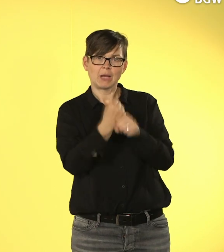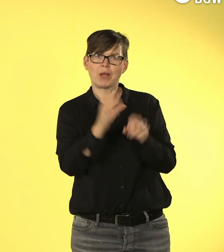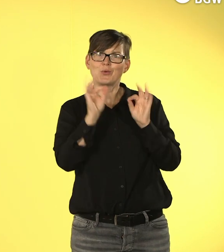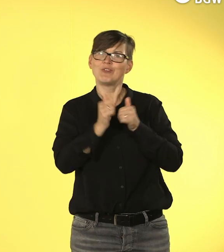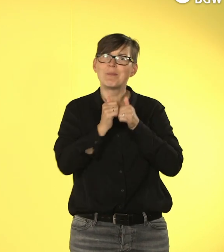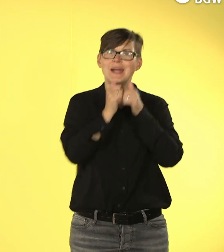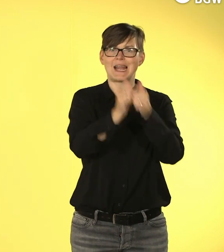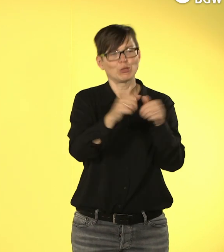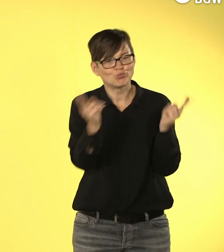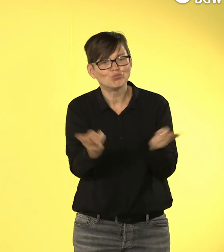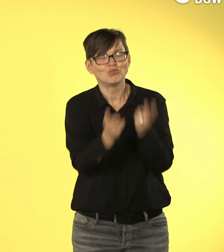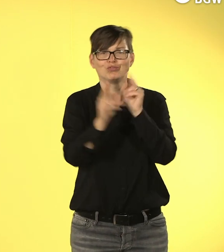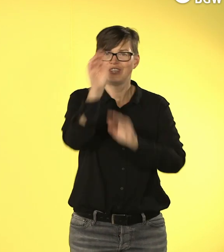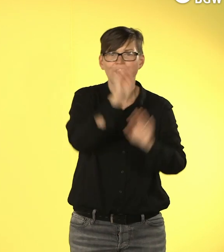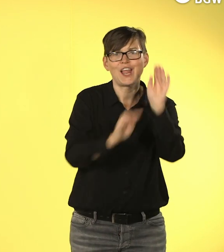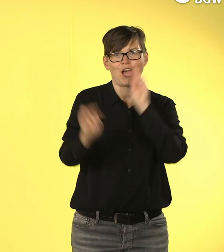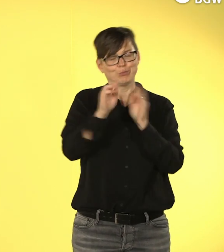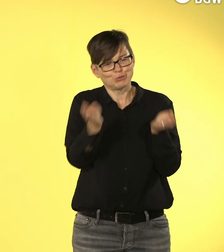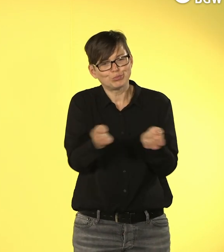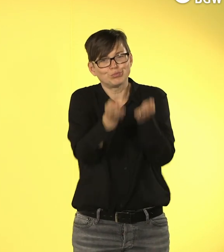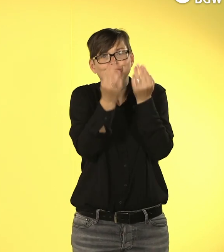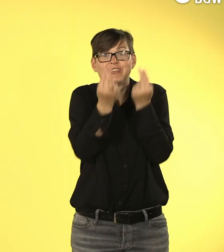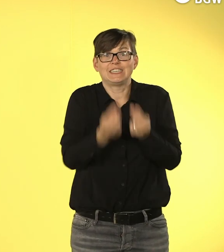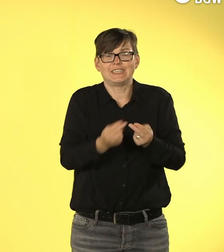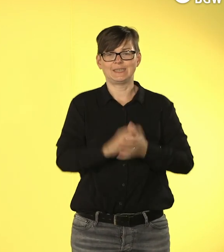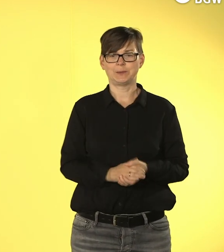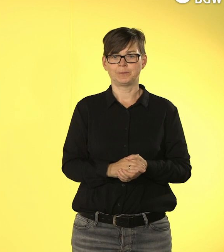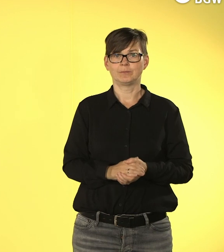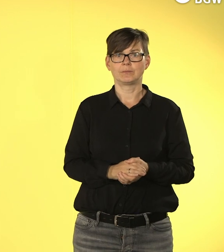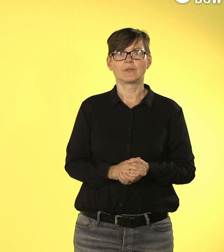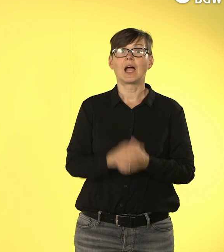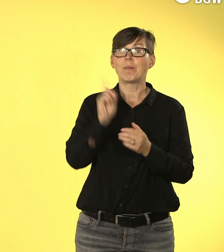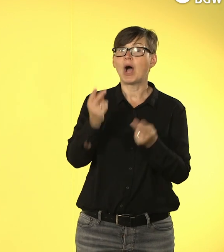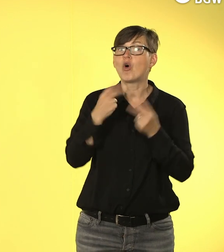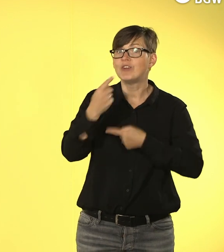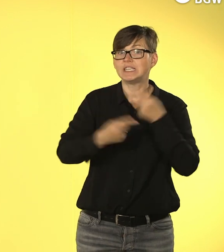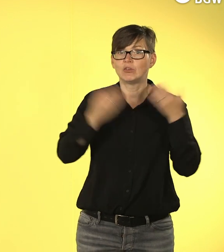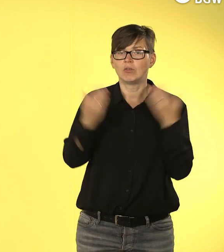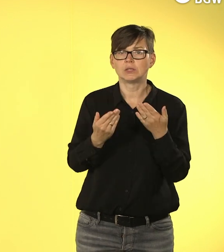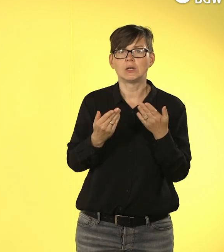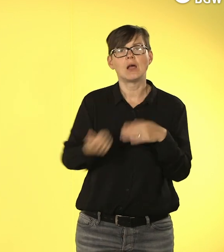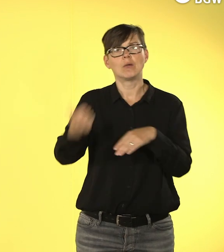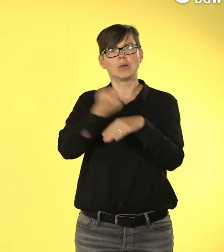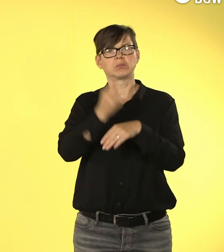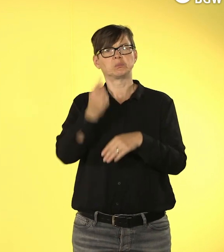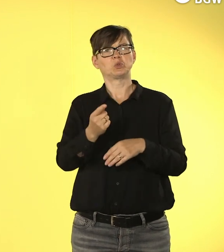beim Lernen begleiten. Vorbild ist eines der wichtigsten Funktionen für Führungskräfte.